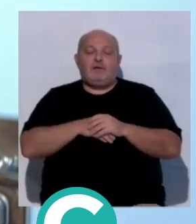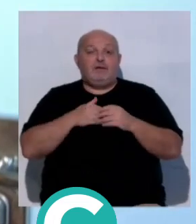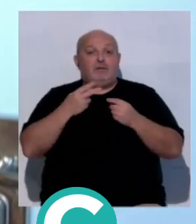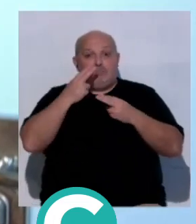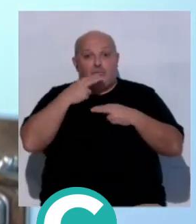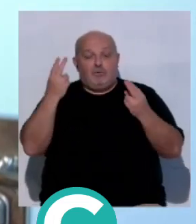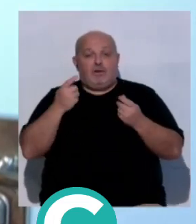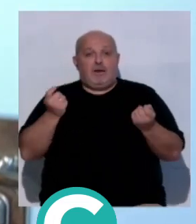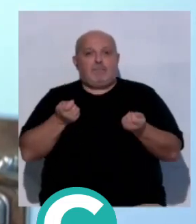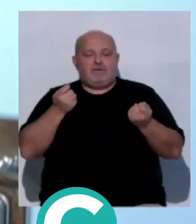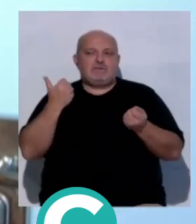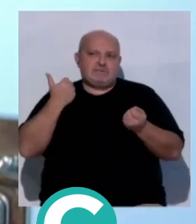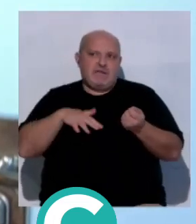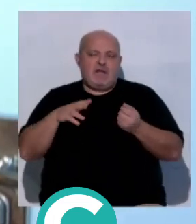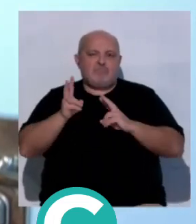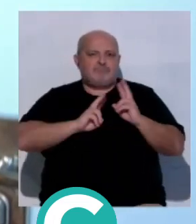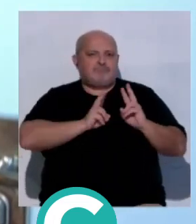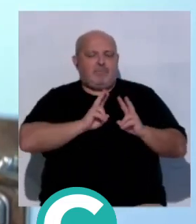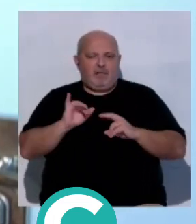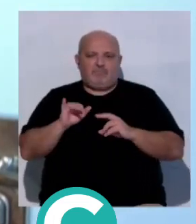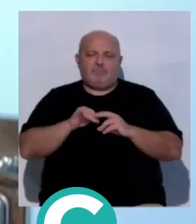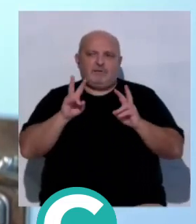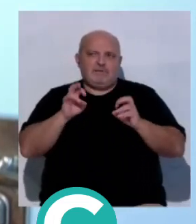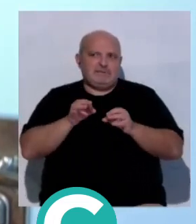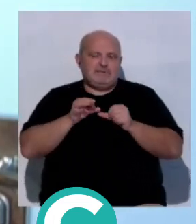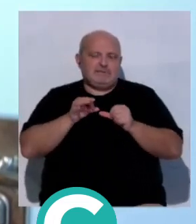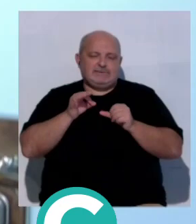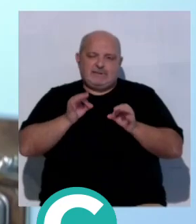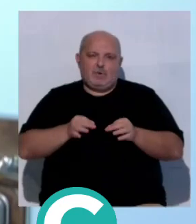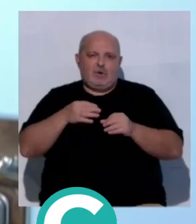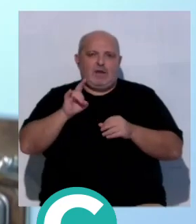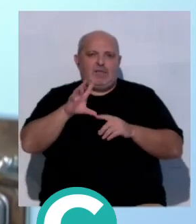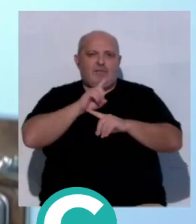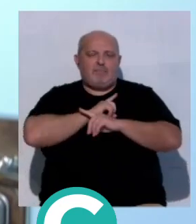campaña ya tenemos respuesta y seguro que el día 15 empezarán a llegar los mensajes pues